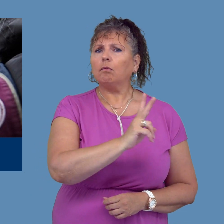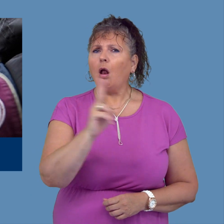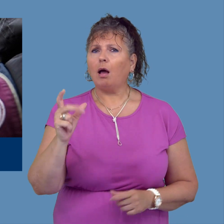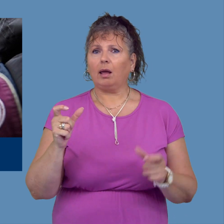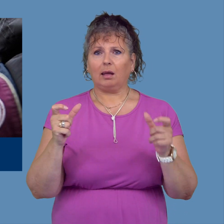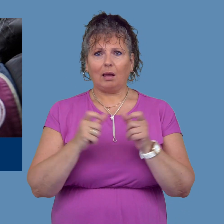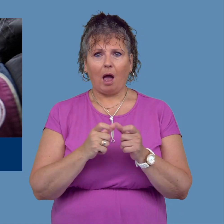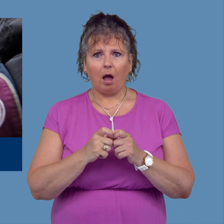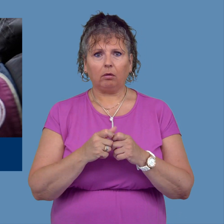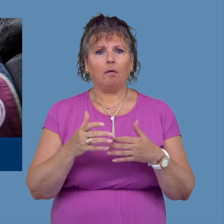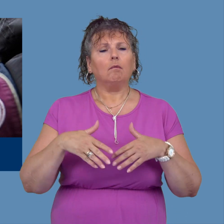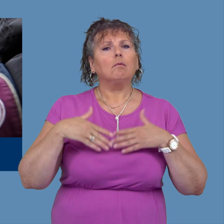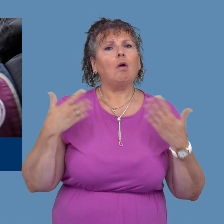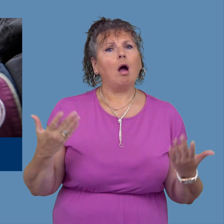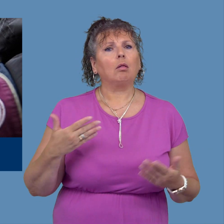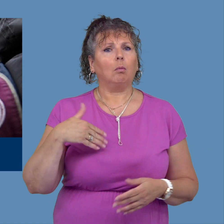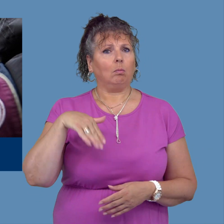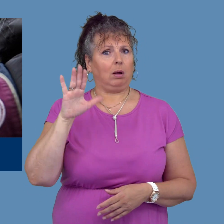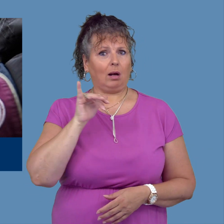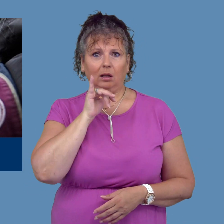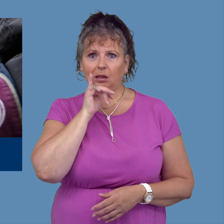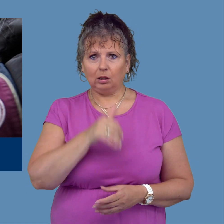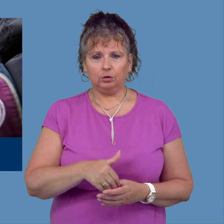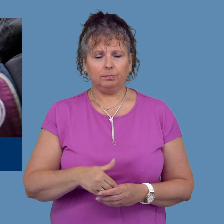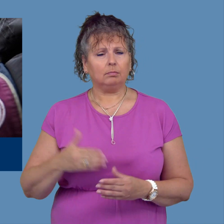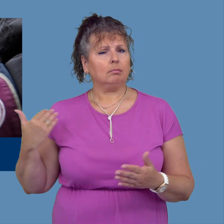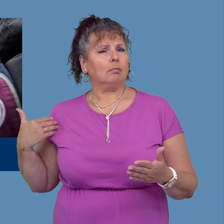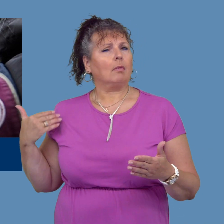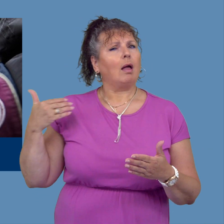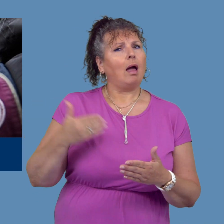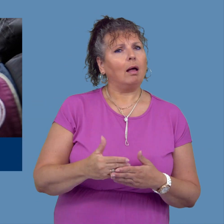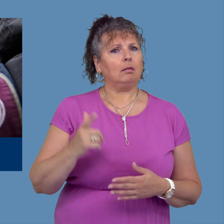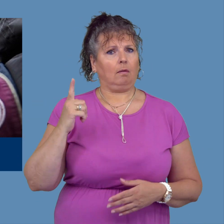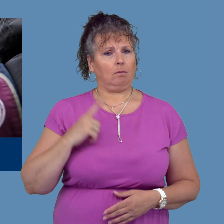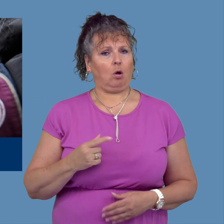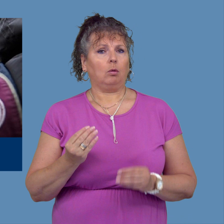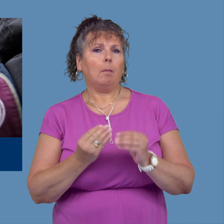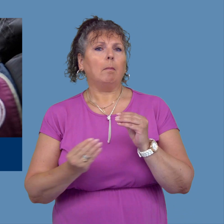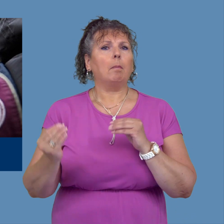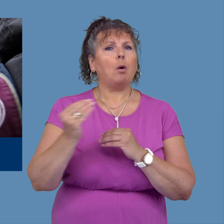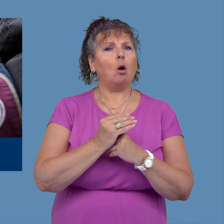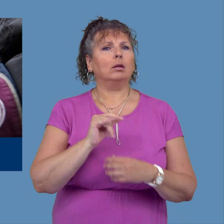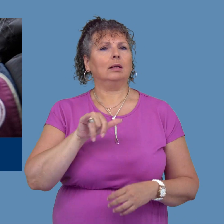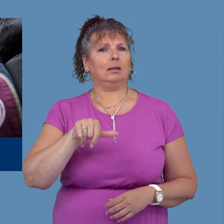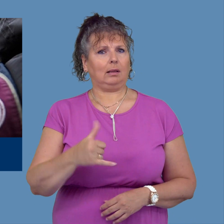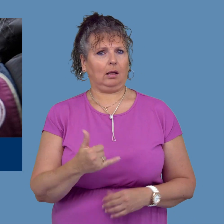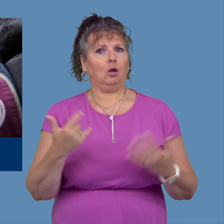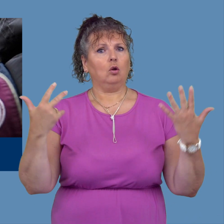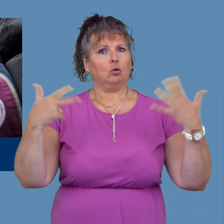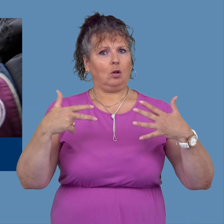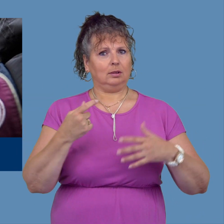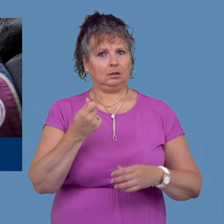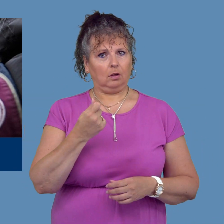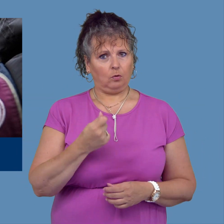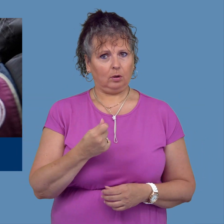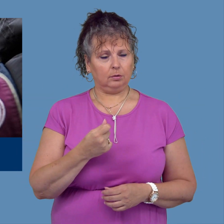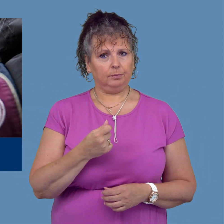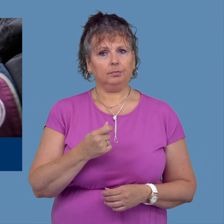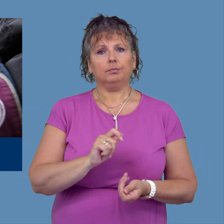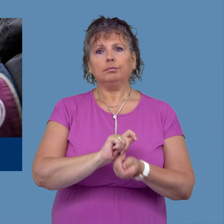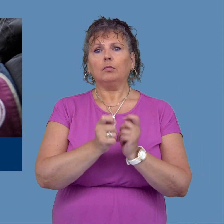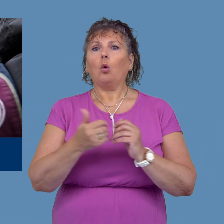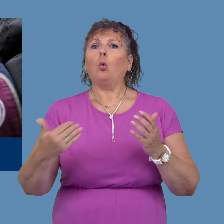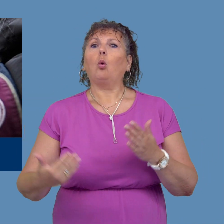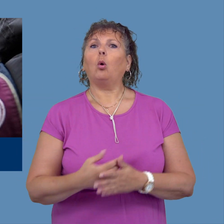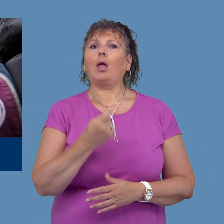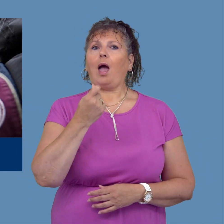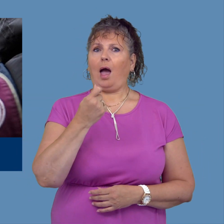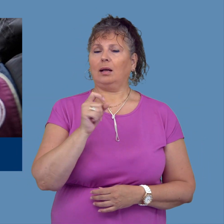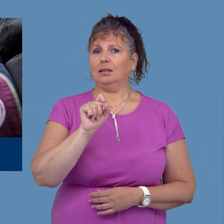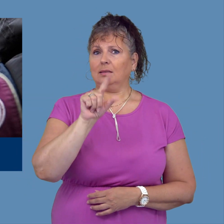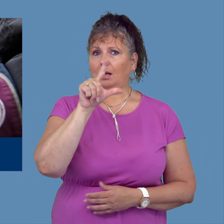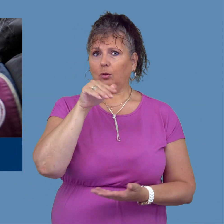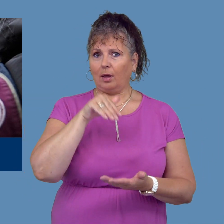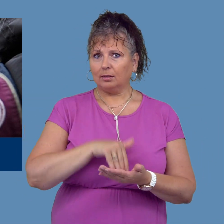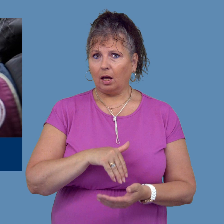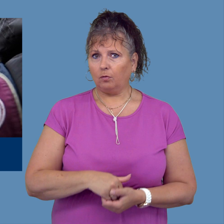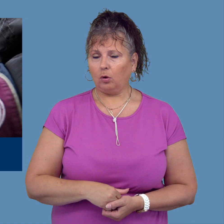Míg eddig a helyszíni pótdíj összege 8.000 forint volt, ez 12.000 forintra nő.